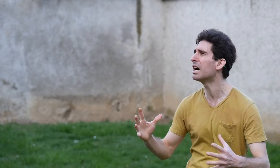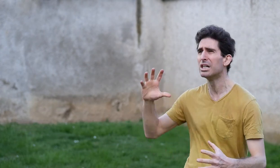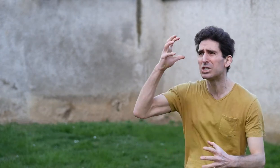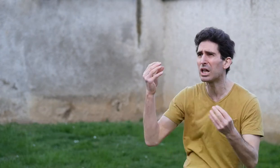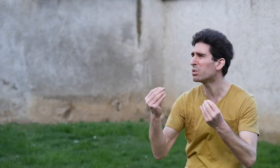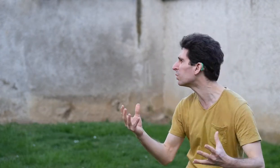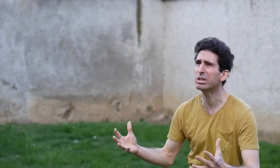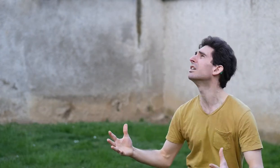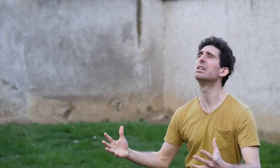Où est le soleil ?